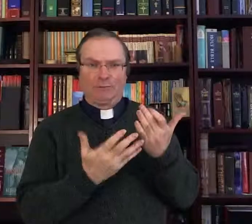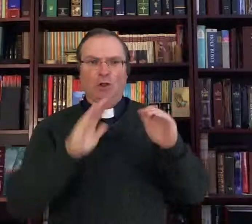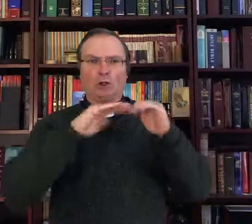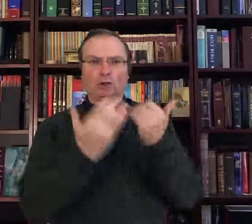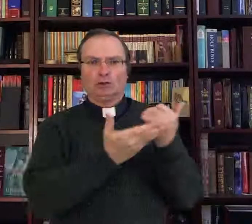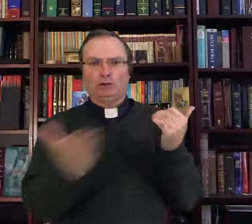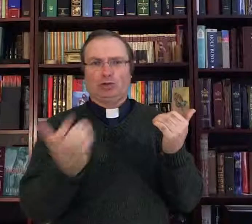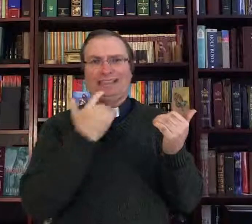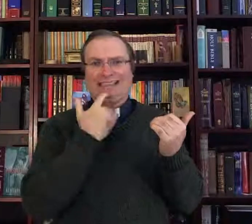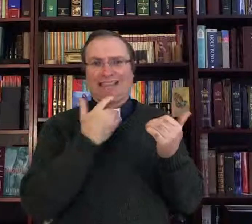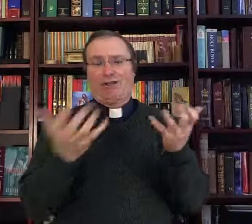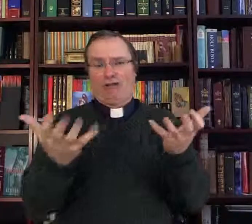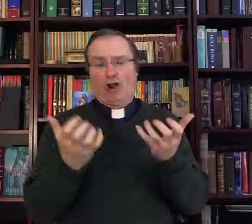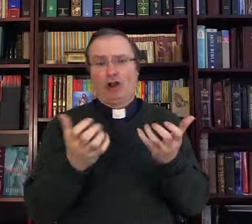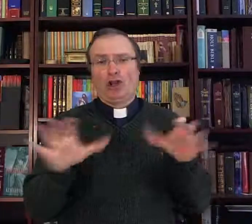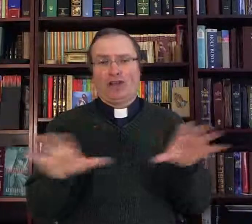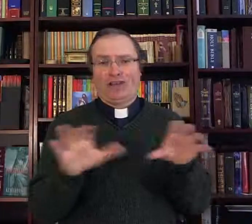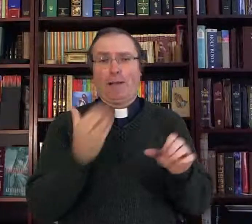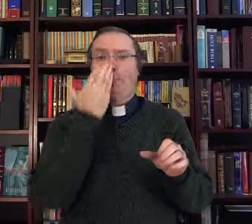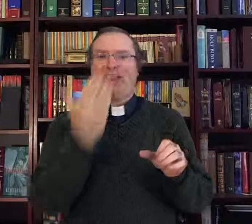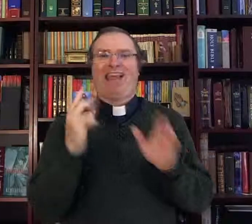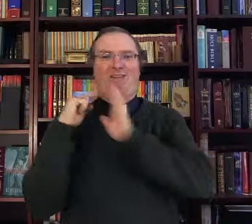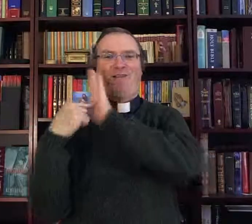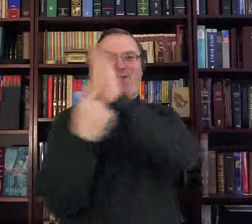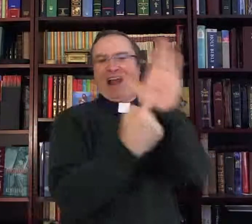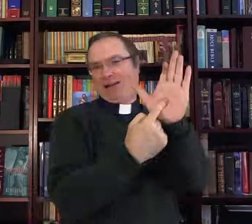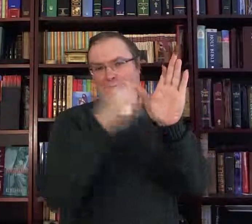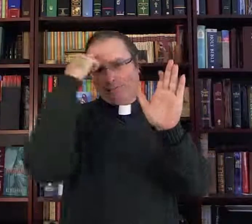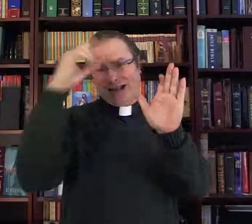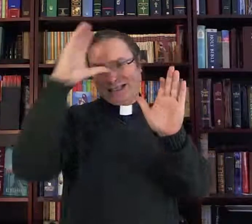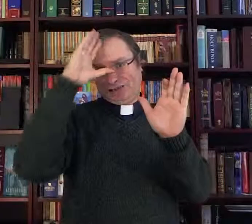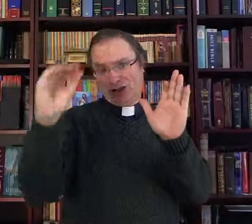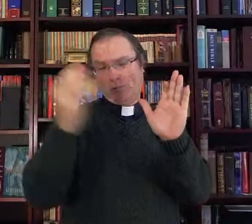Tous ceux qui veulent se faire bien voir par les hommes